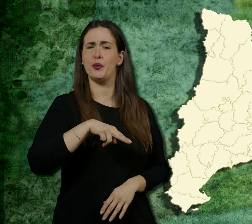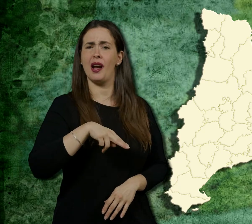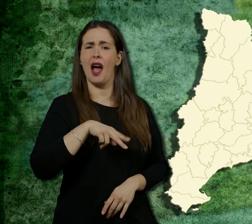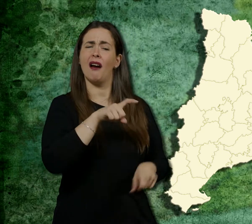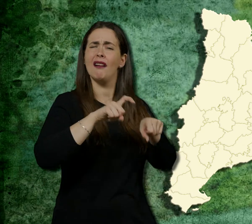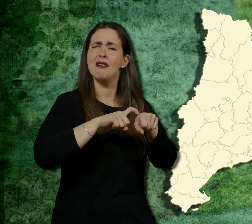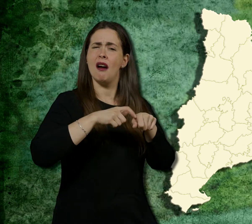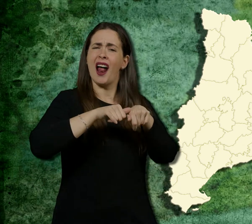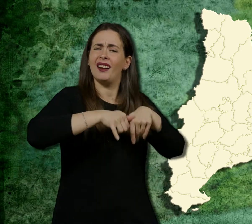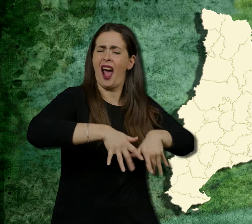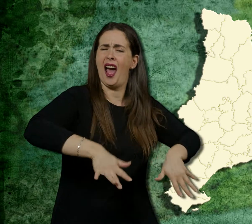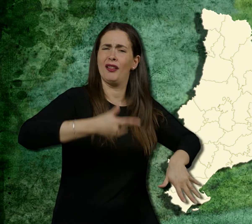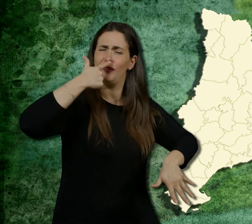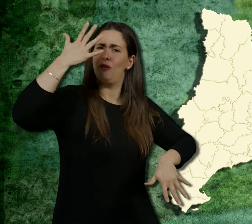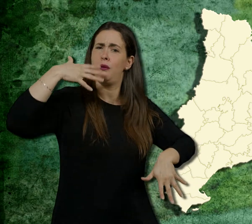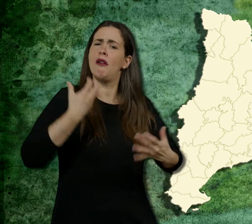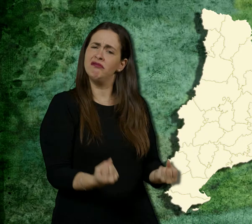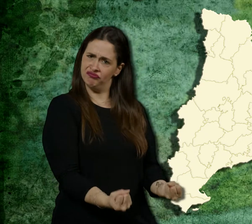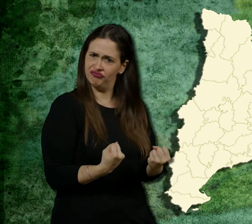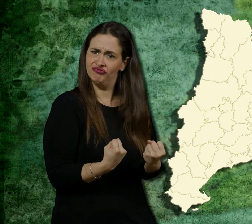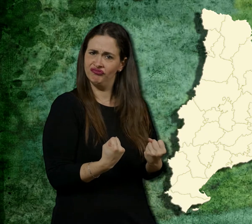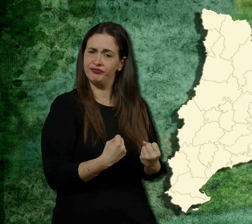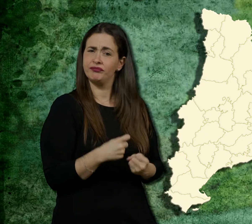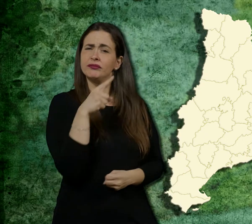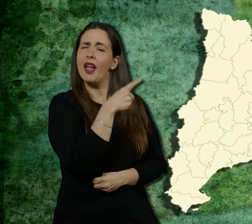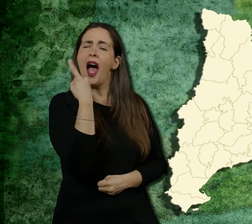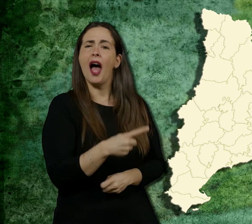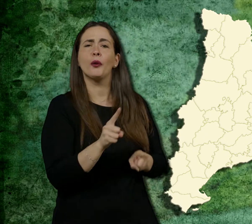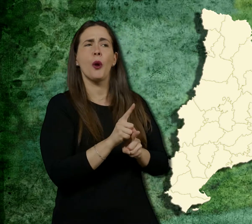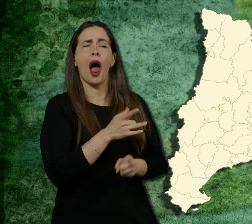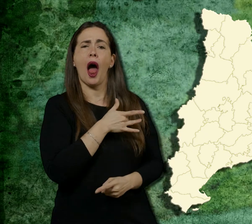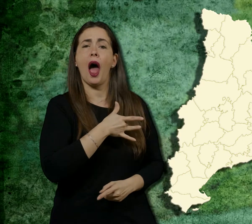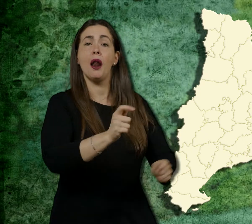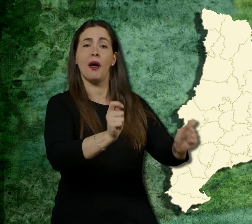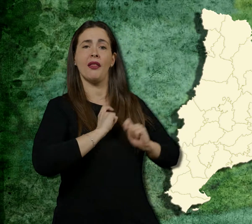que no renuncia a les seves arrels i que sorprèn amb una ànima inspiradora